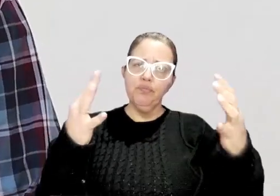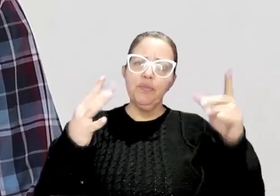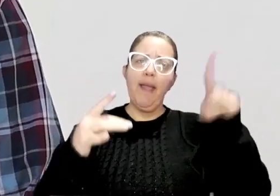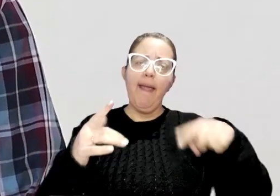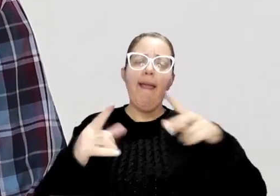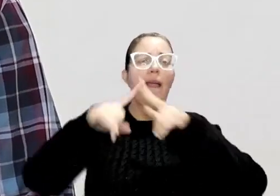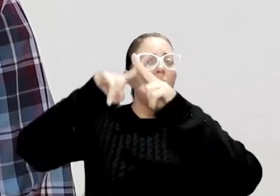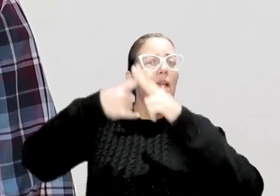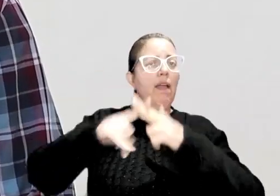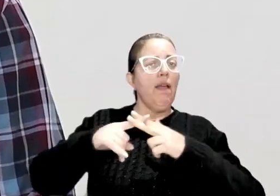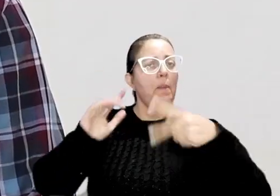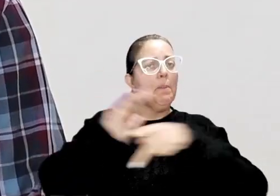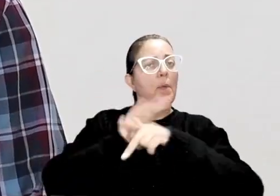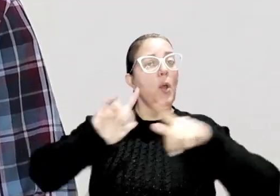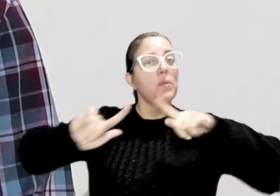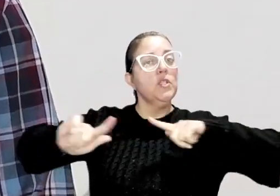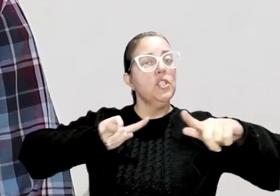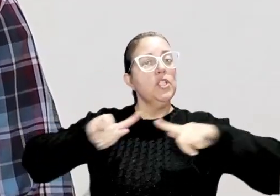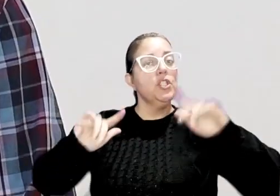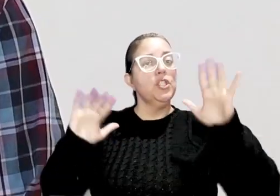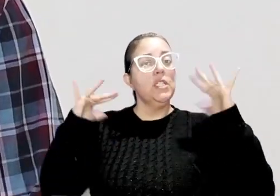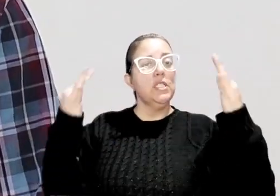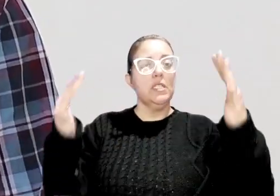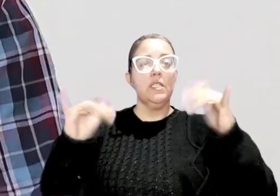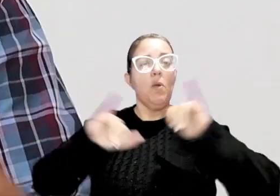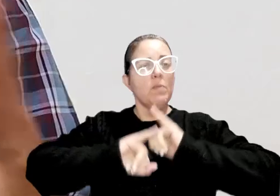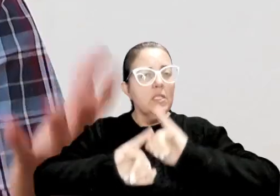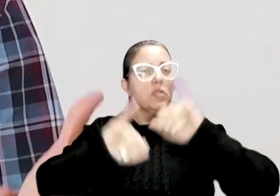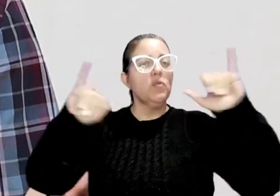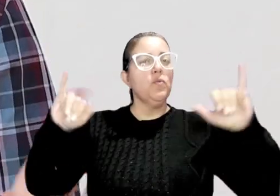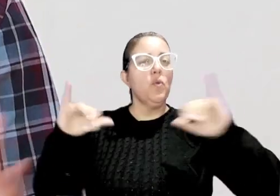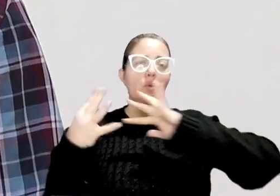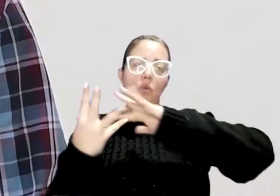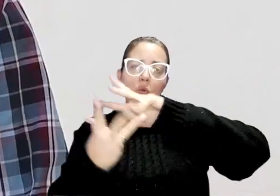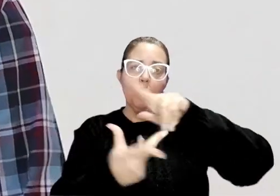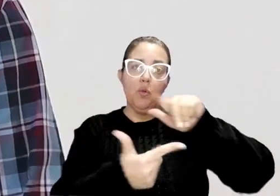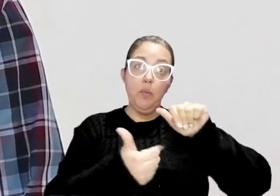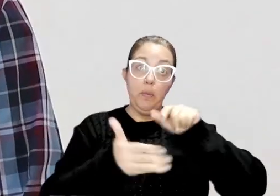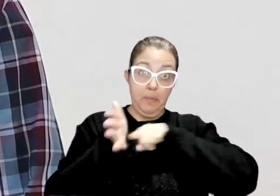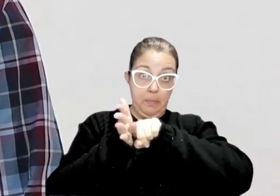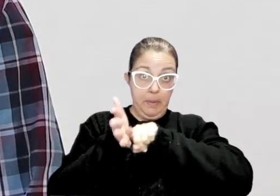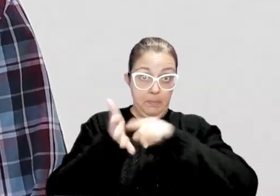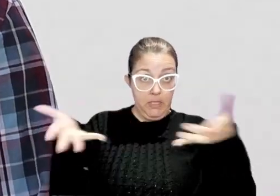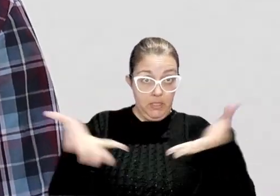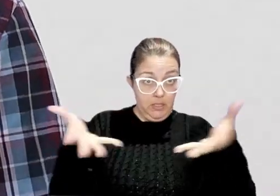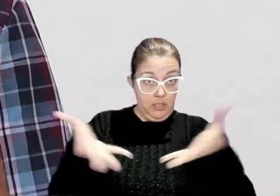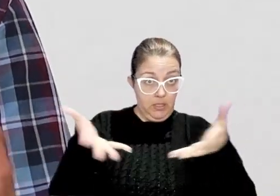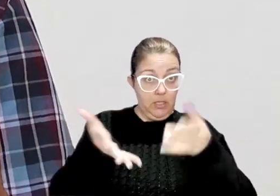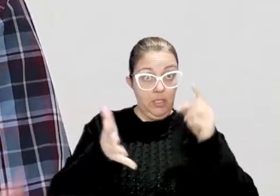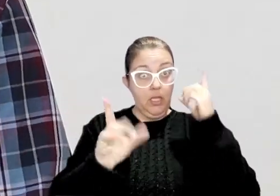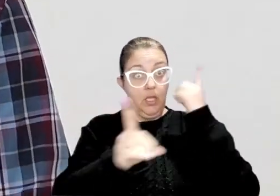no mundo uma pesquisa recente e encontrou que 95% dos países do mundo possuem algum tipo de